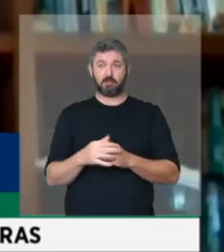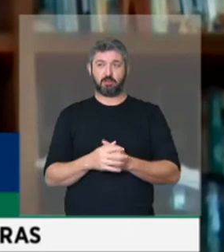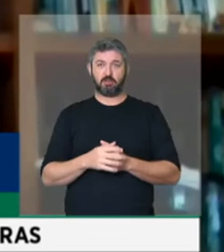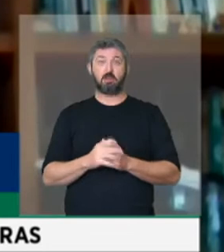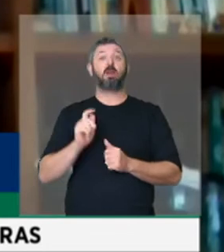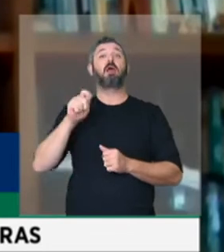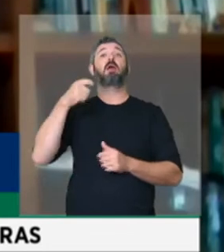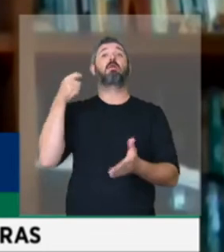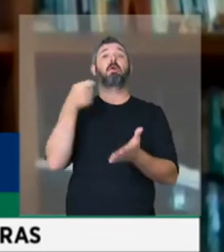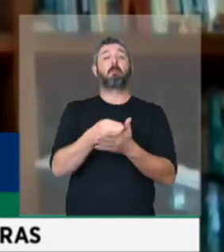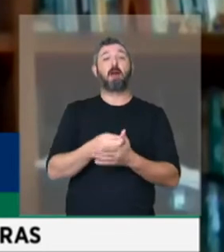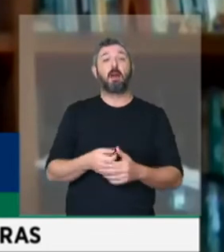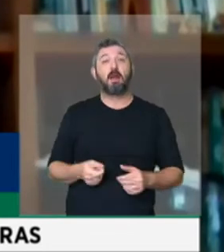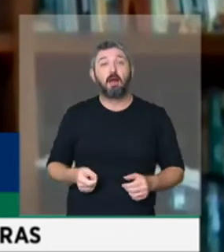EMPRESA DE PESQUISA QUE É A CEPEL, IMPORTANTÍSSIMA E O